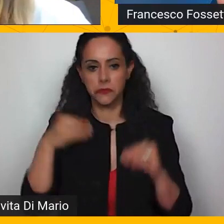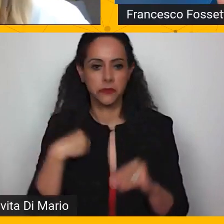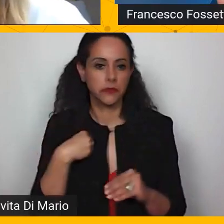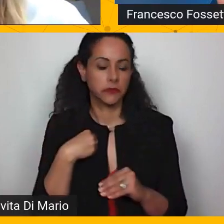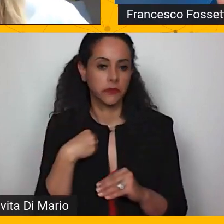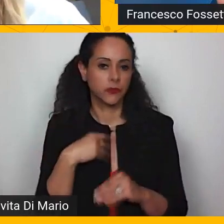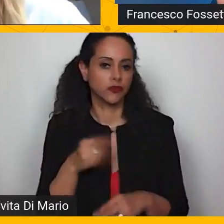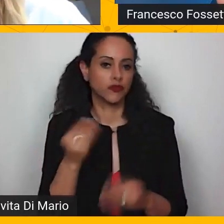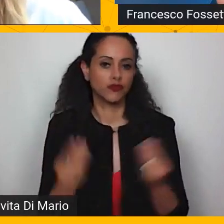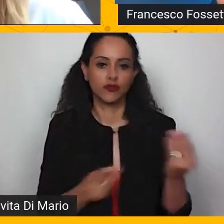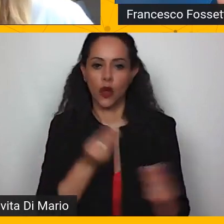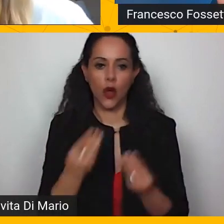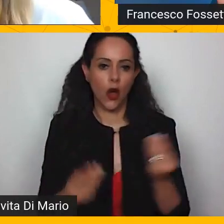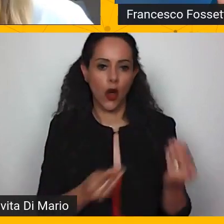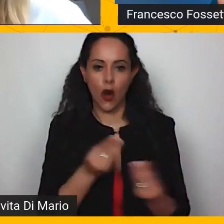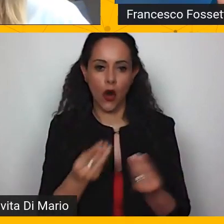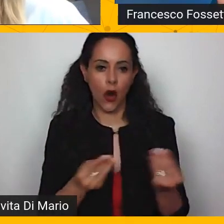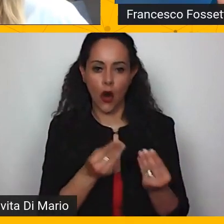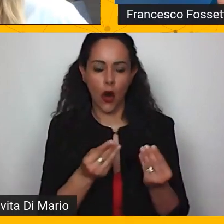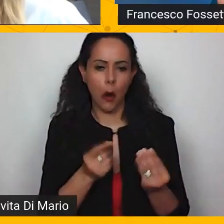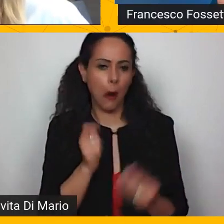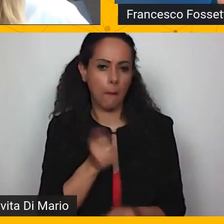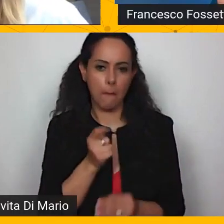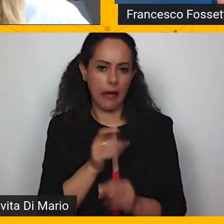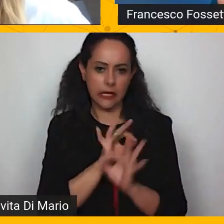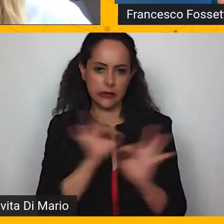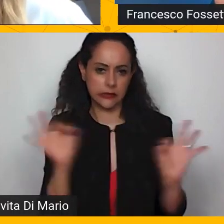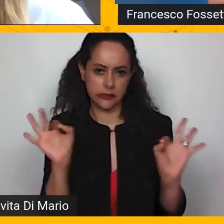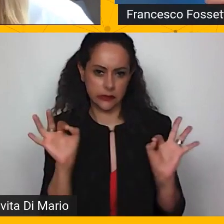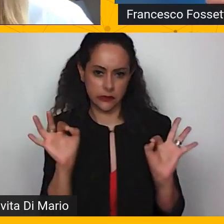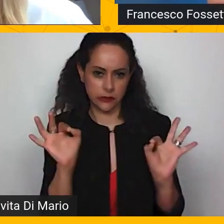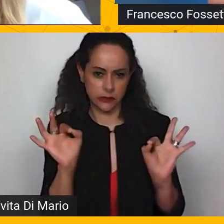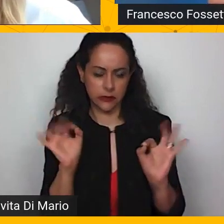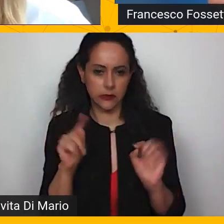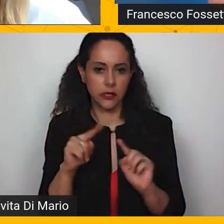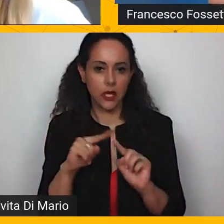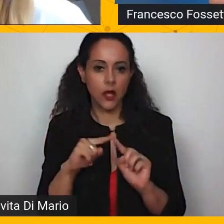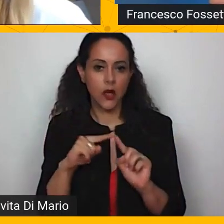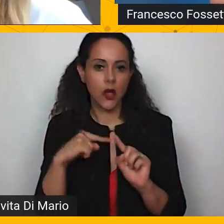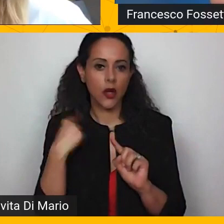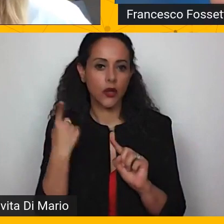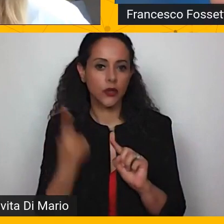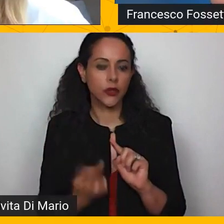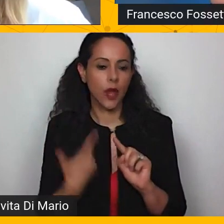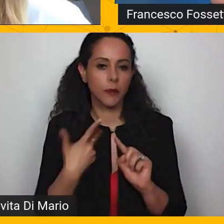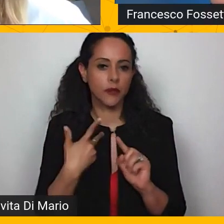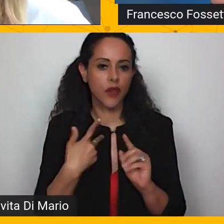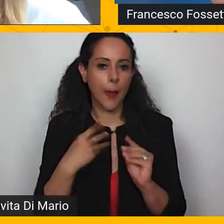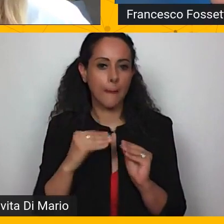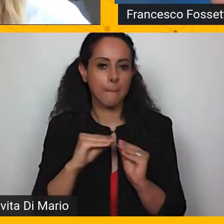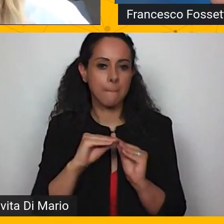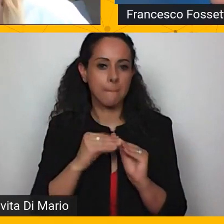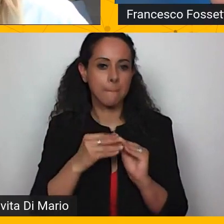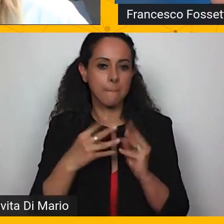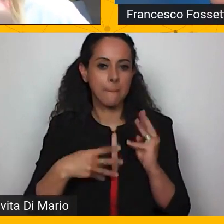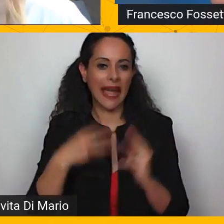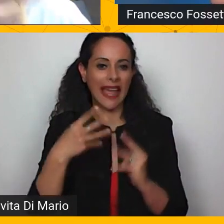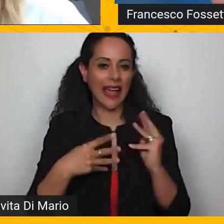iniziare a giocare senza pagare nulla. Però poi ci sono altri